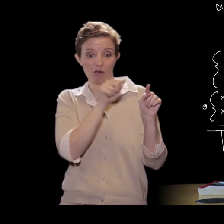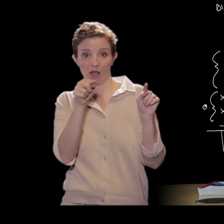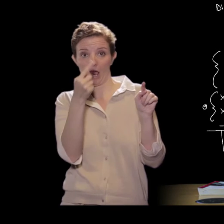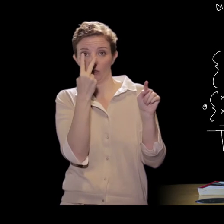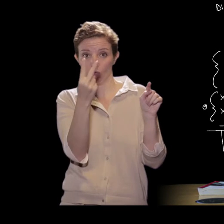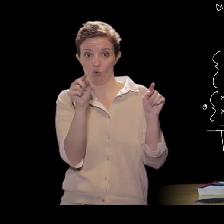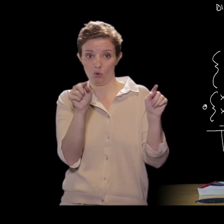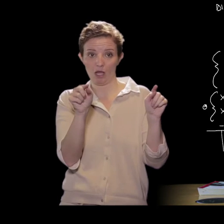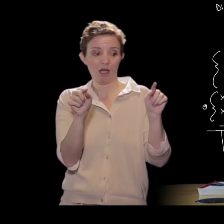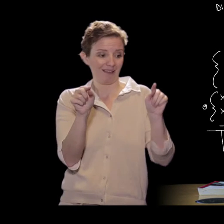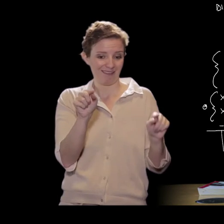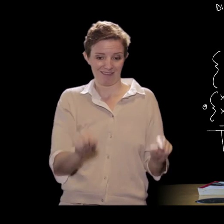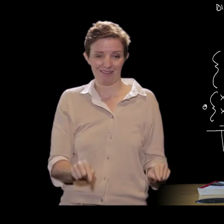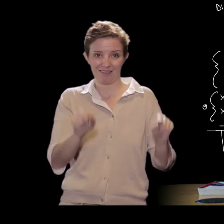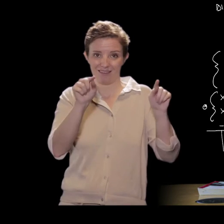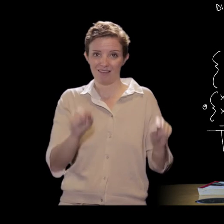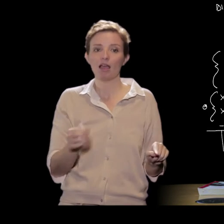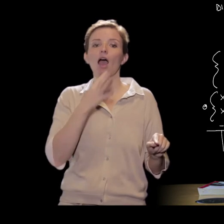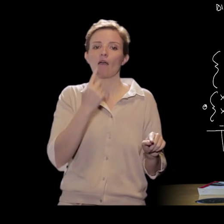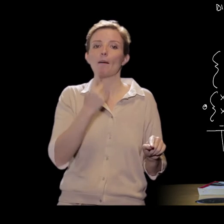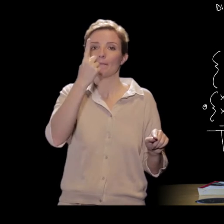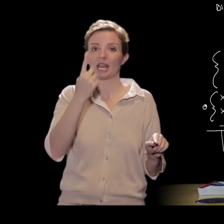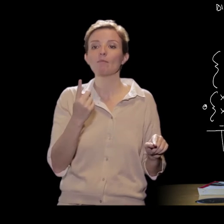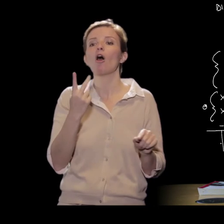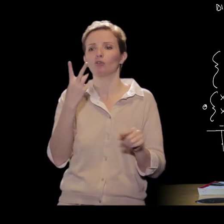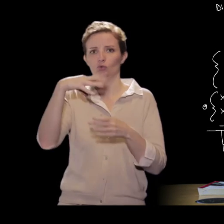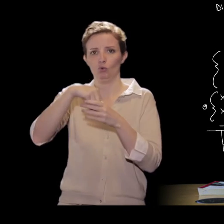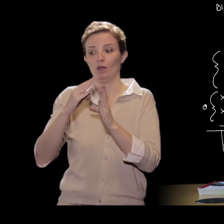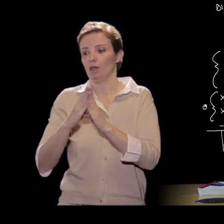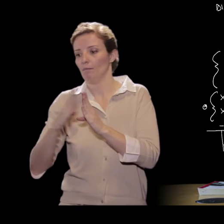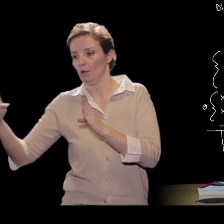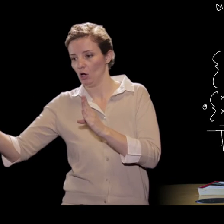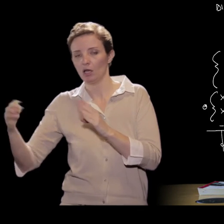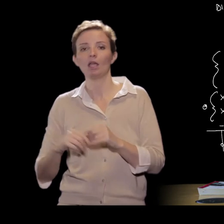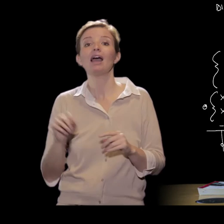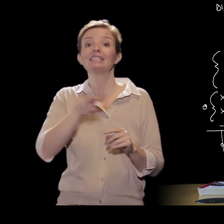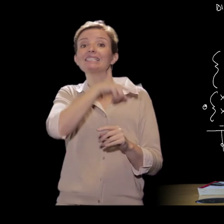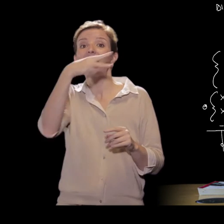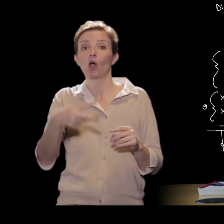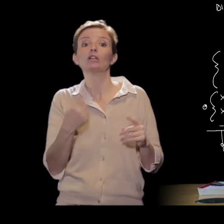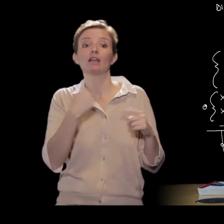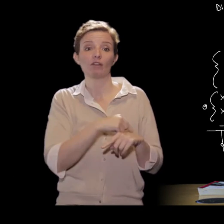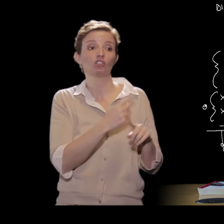La prima è verificata da 2 incluso in poi. La seconda, invece, è verificata da -4 in poi.